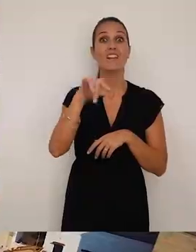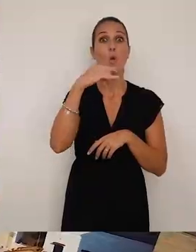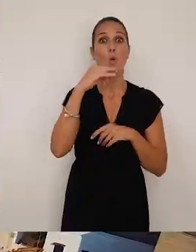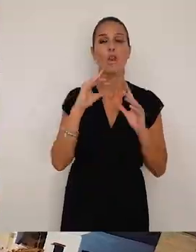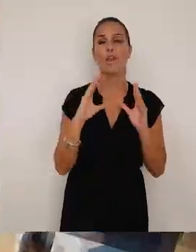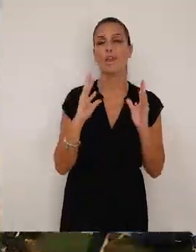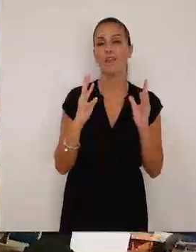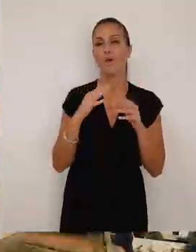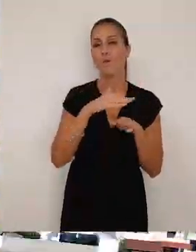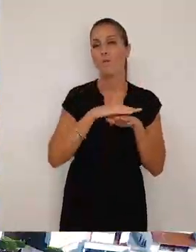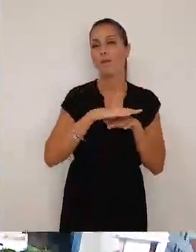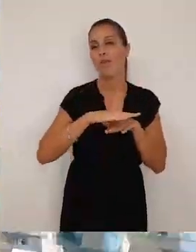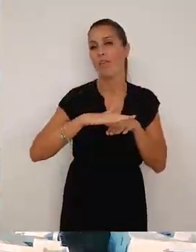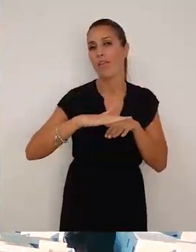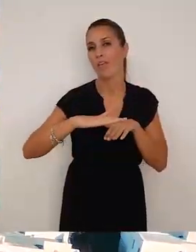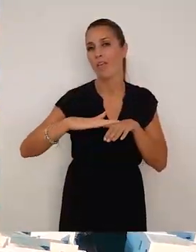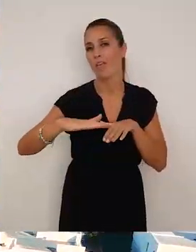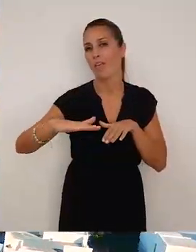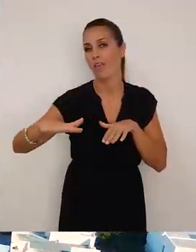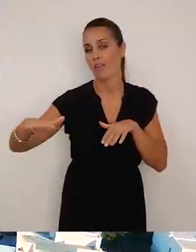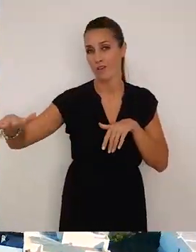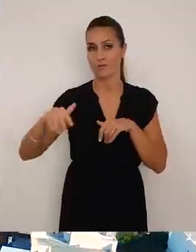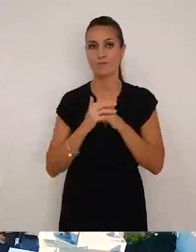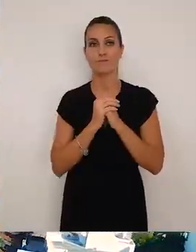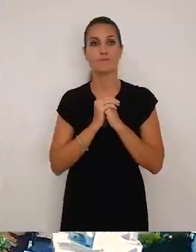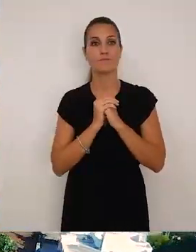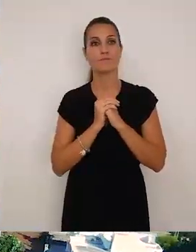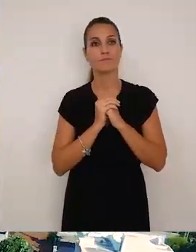negli sterminati uliveti che si estendono in tutto il territorio circostante.